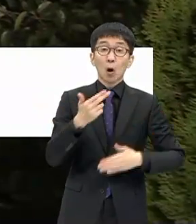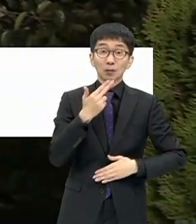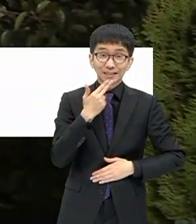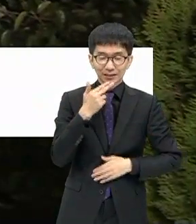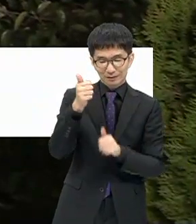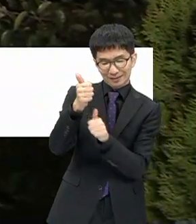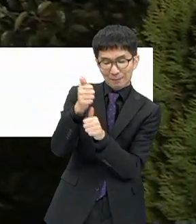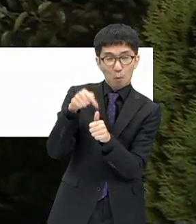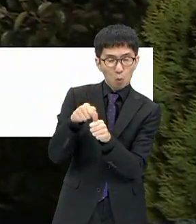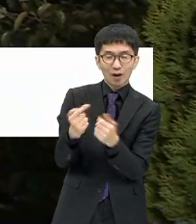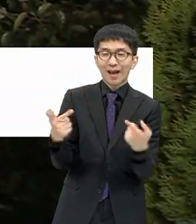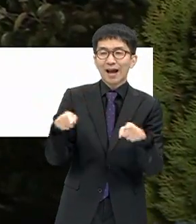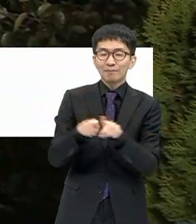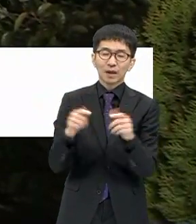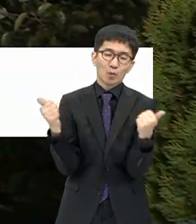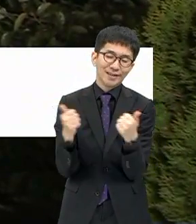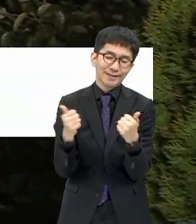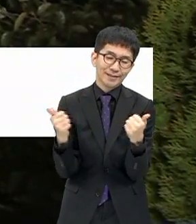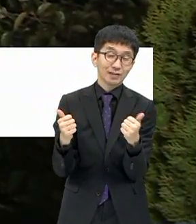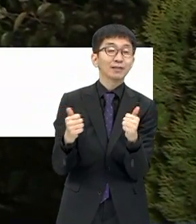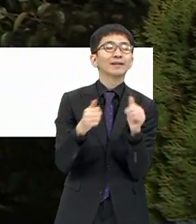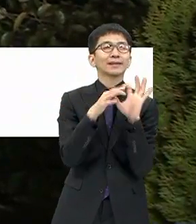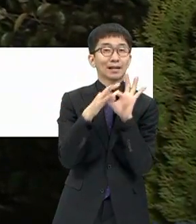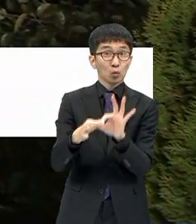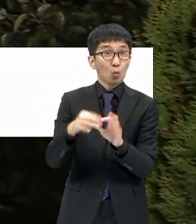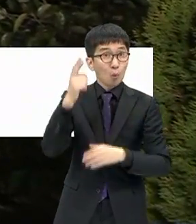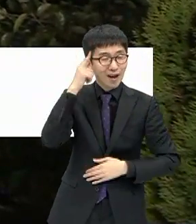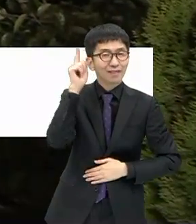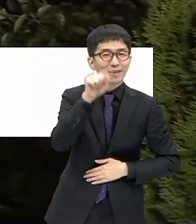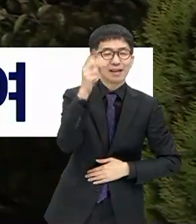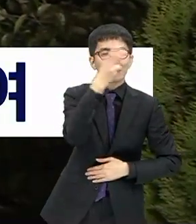준비했습니다. 이 과정에서 윤 총장은 할 말은 하겠다는